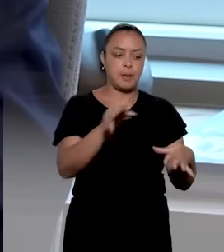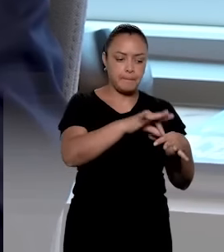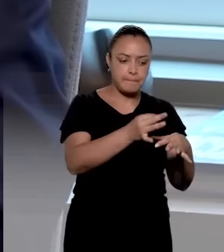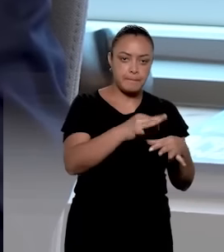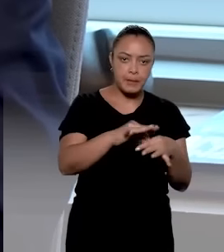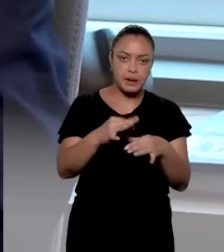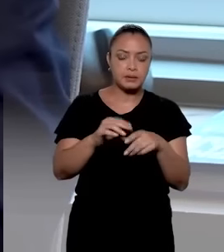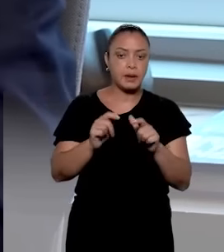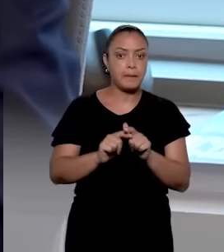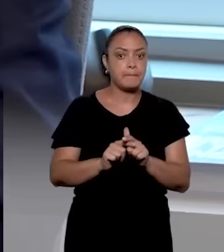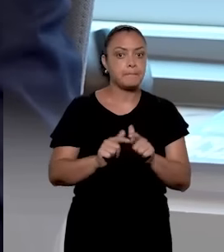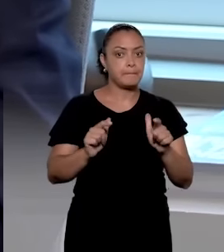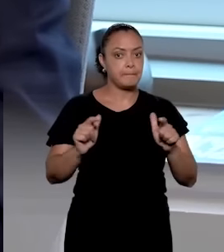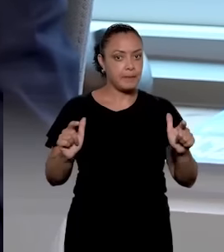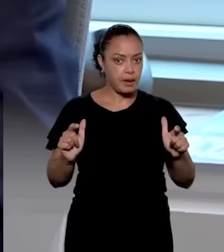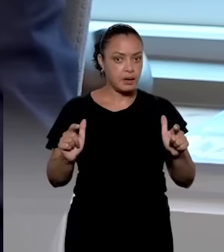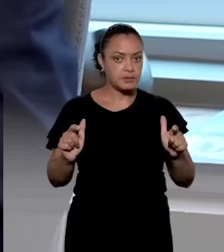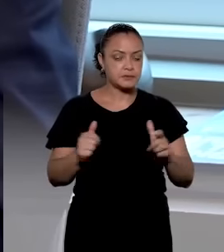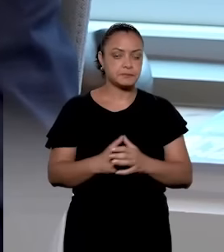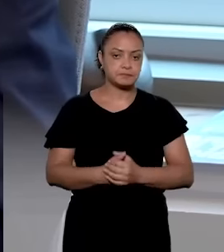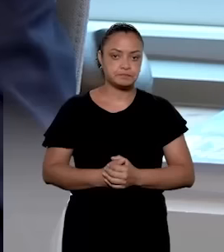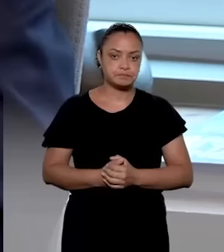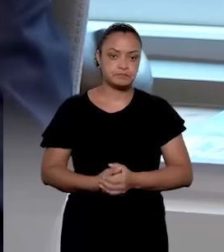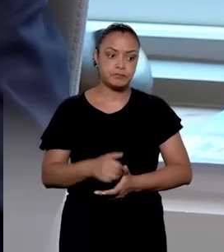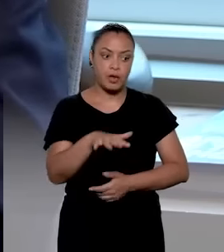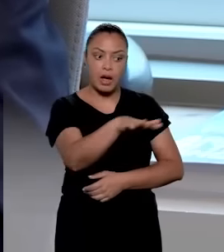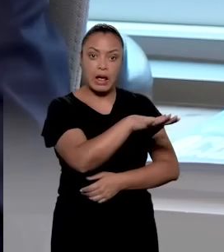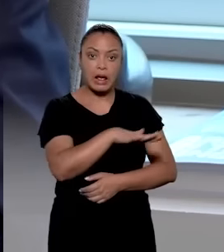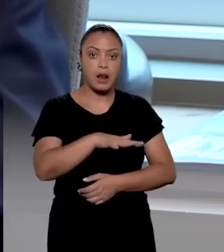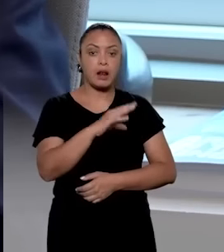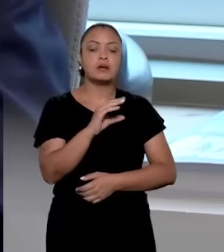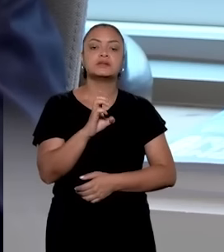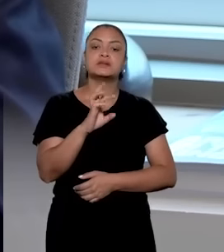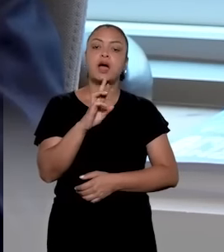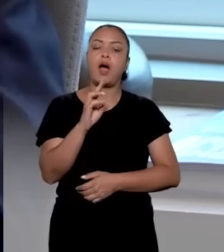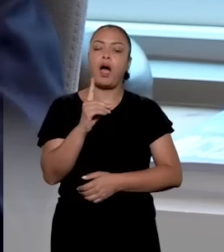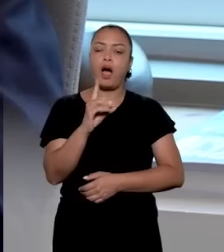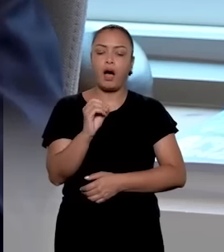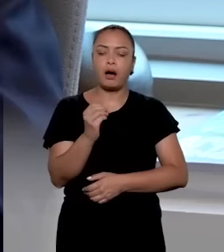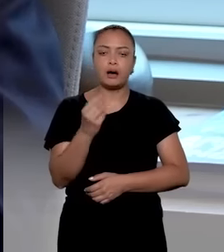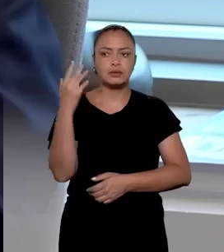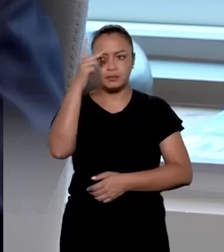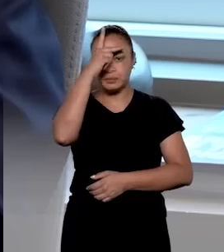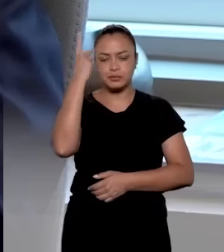A agricultura era costeira, o Cerrado era um negócio que ninguém queria. Havia... Havia